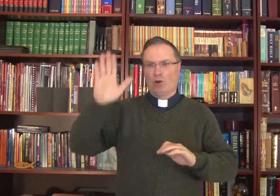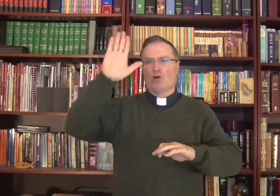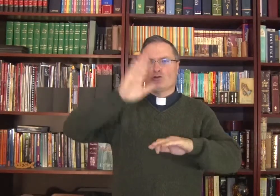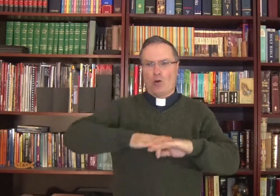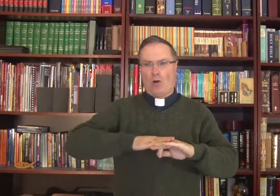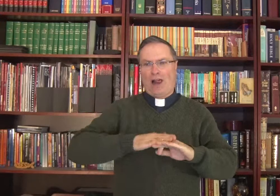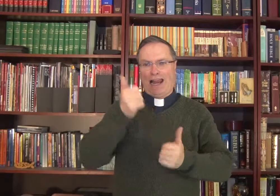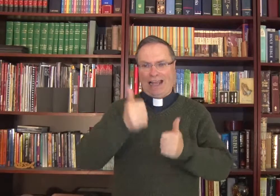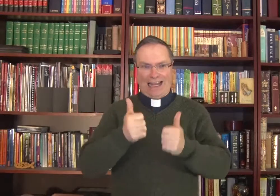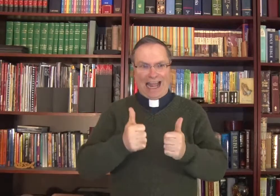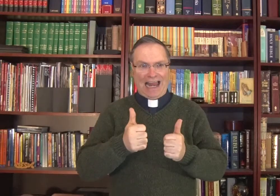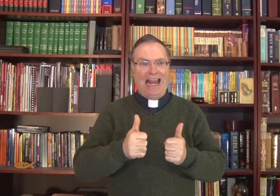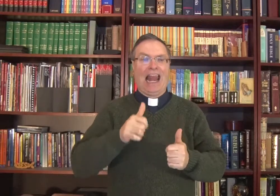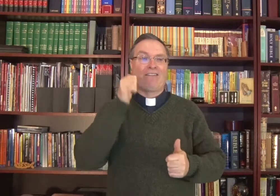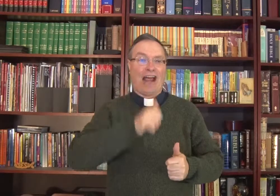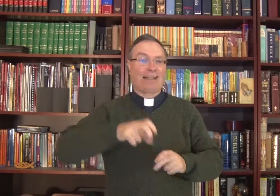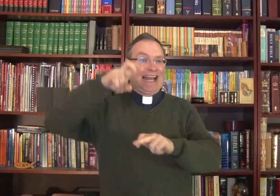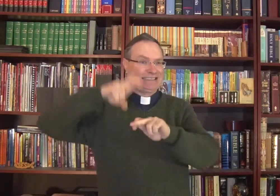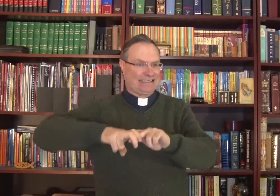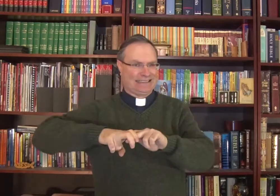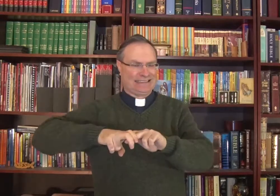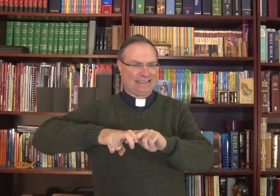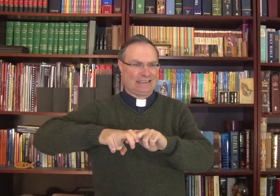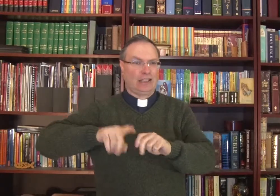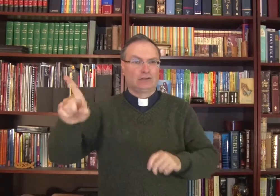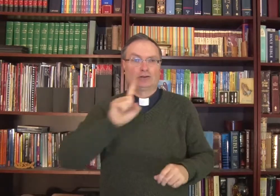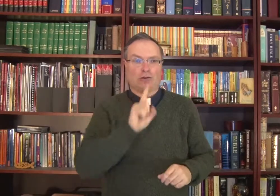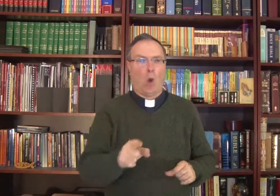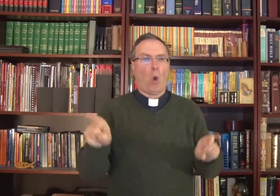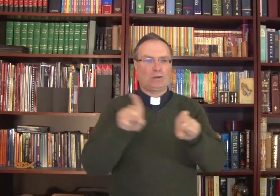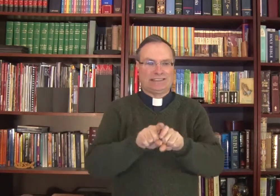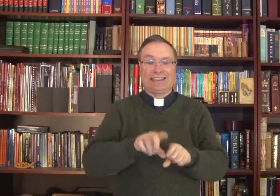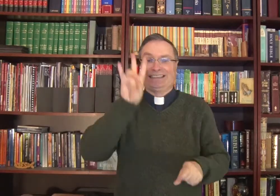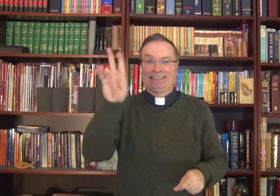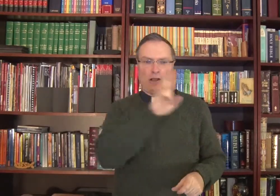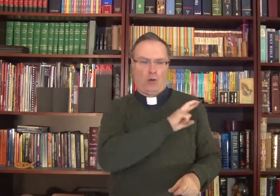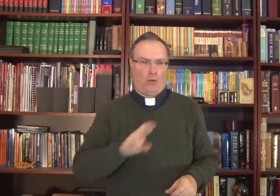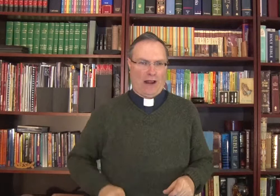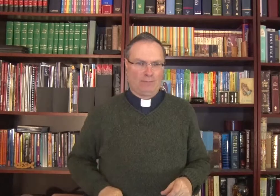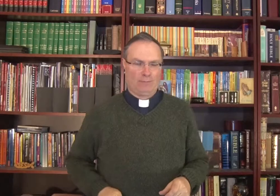sur lesquelles la femme est assise. Ce sont aussi sept rois: